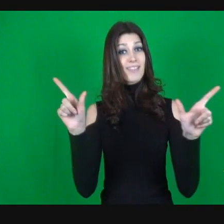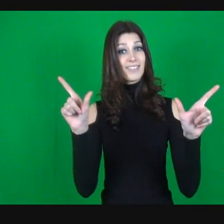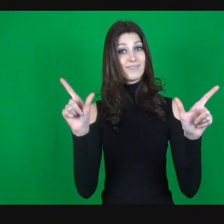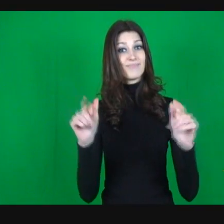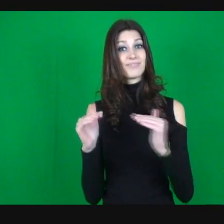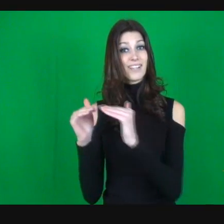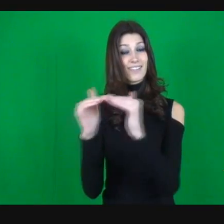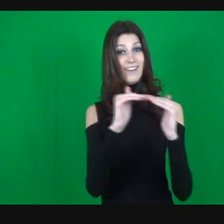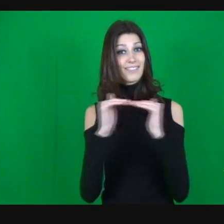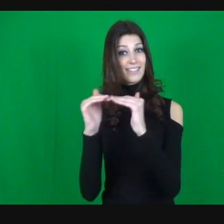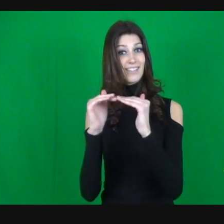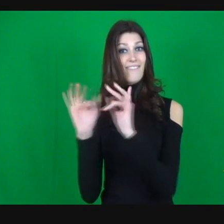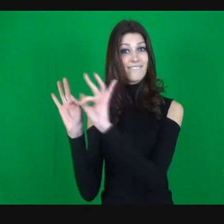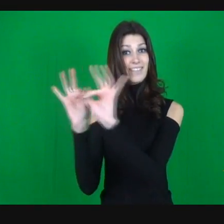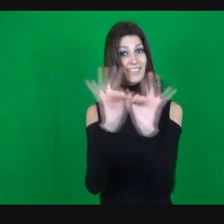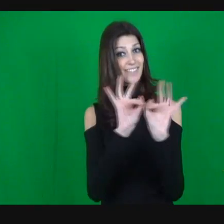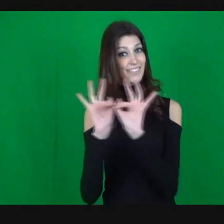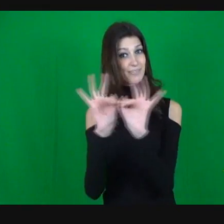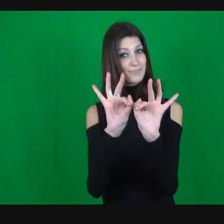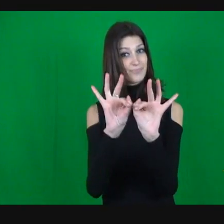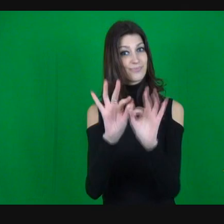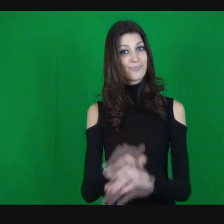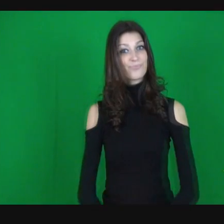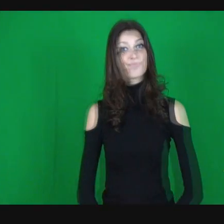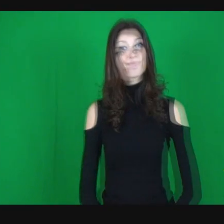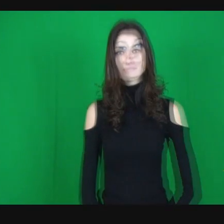Liberté, Egalité et Fraternité.